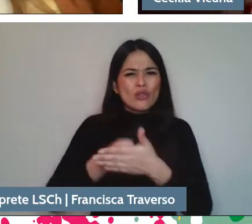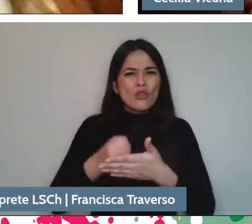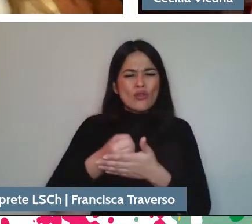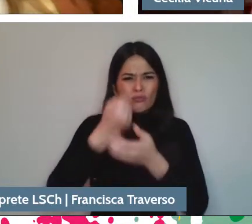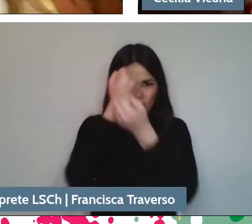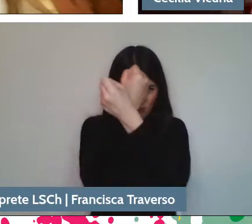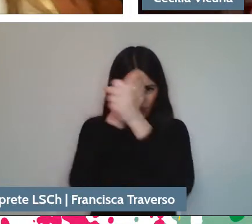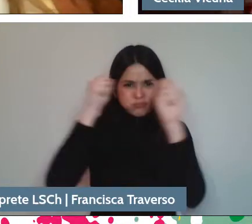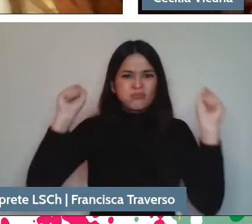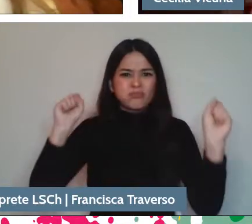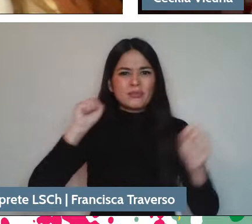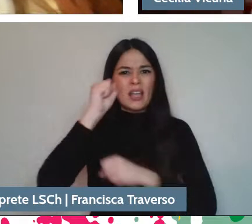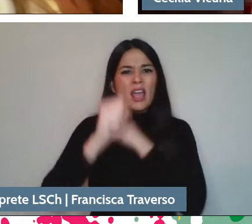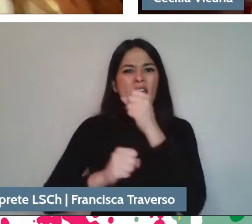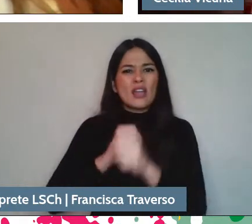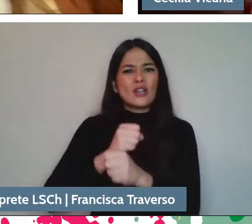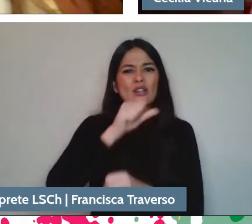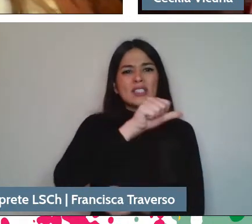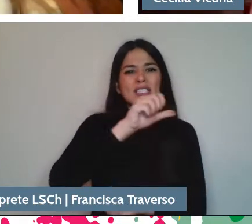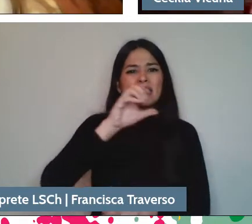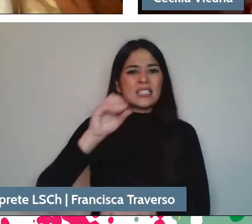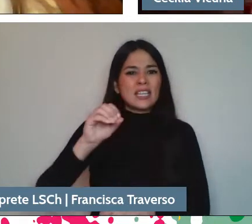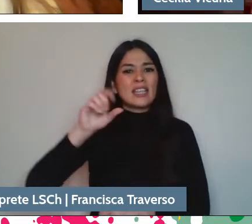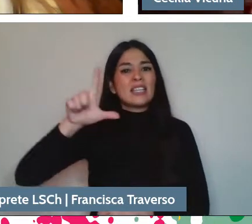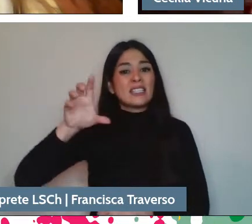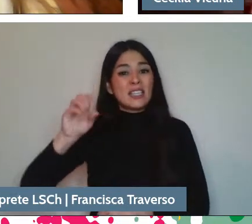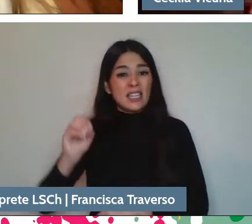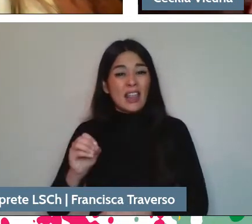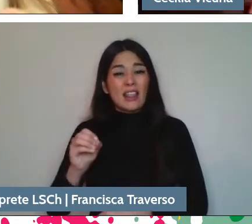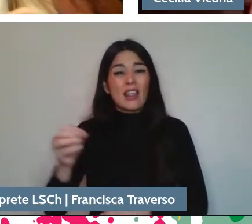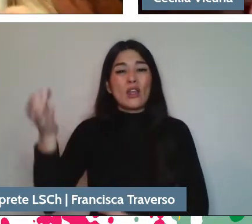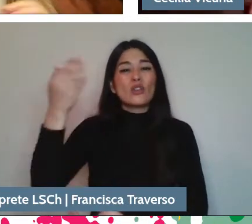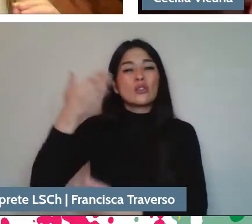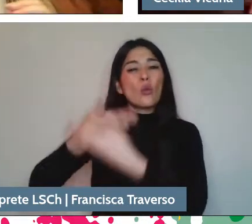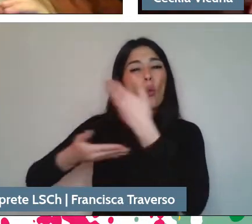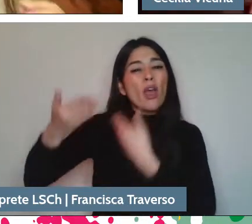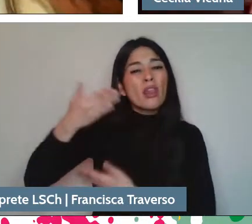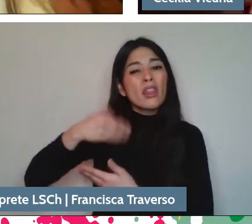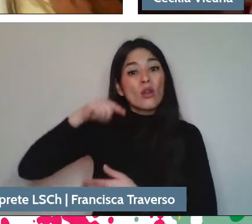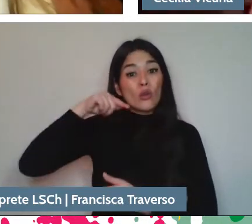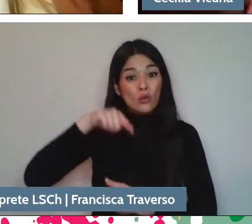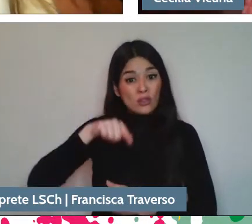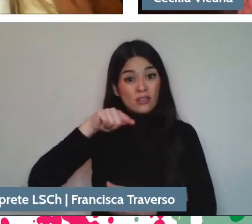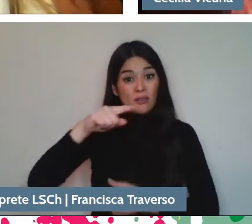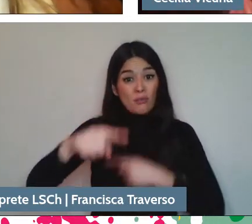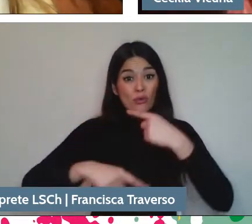Que nos habla un poco de ese proceso de emancipación que también tiene que ver con lo que estas diciendo ahora del canto: